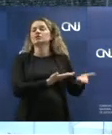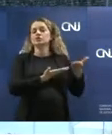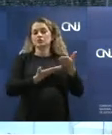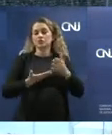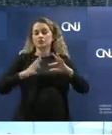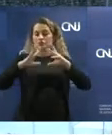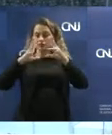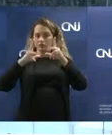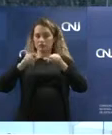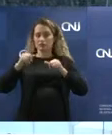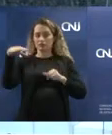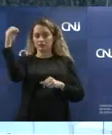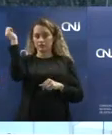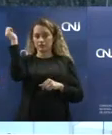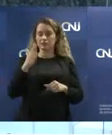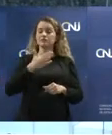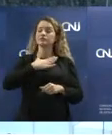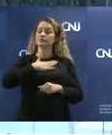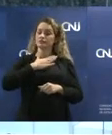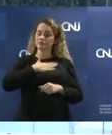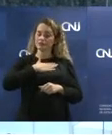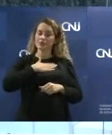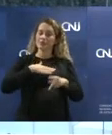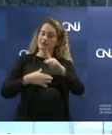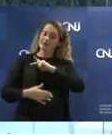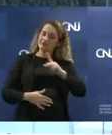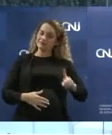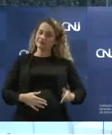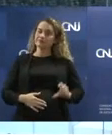Coube a mim, como Presidente do Conselho Federal do Colégio Notarial